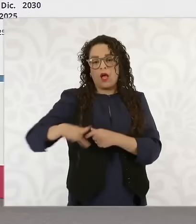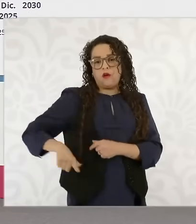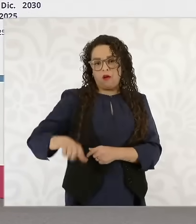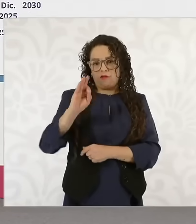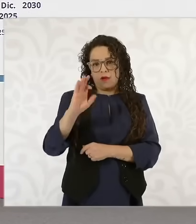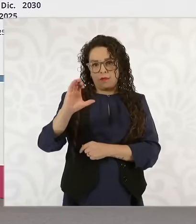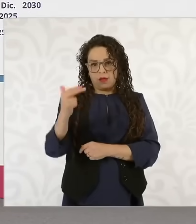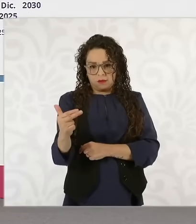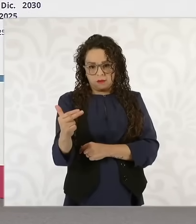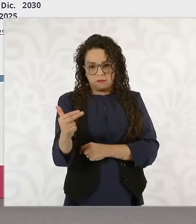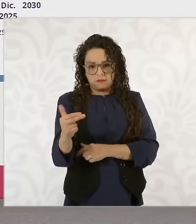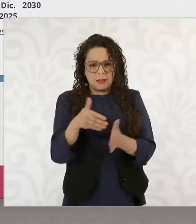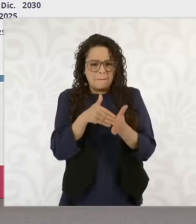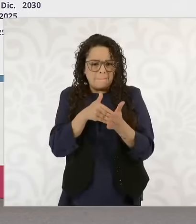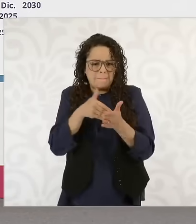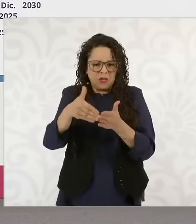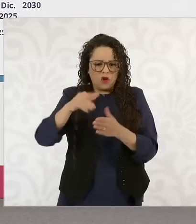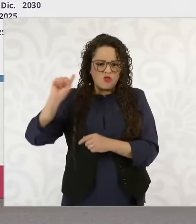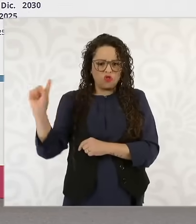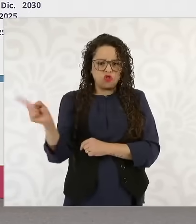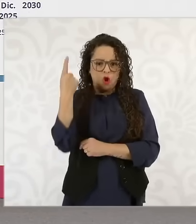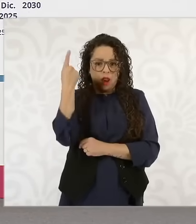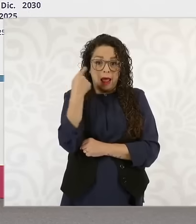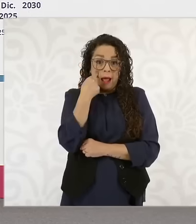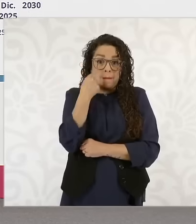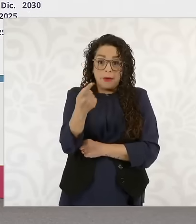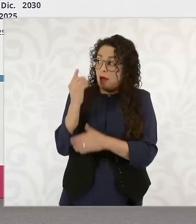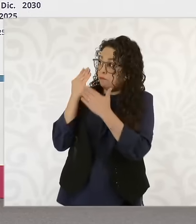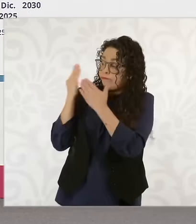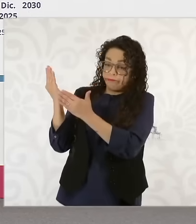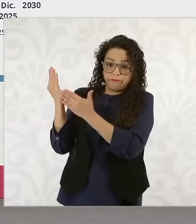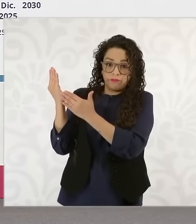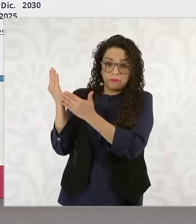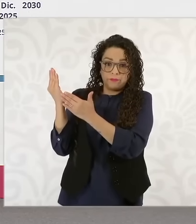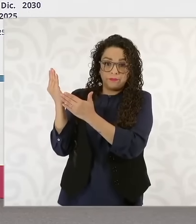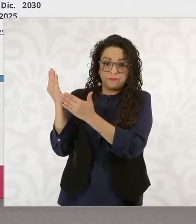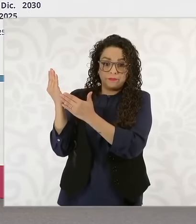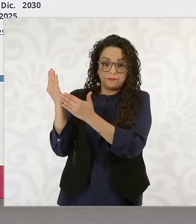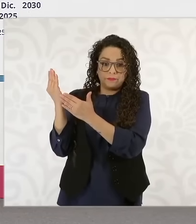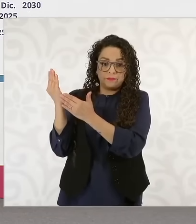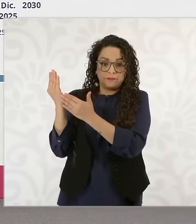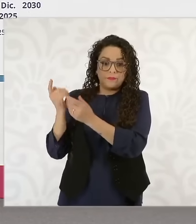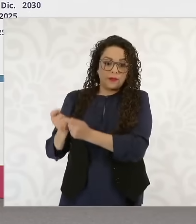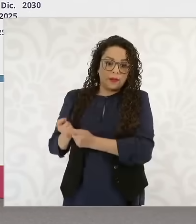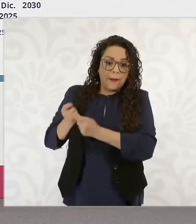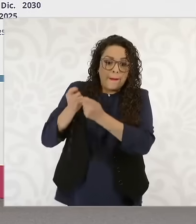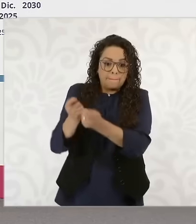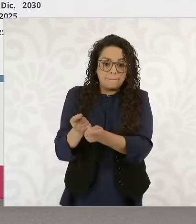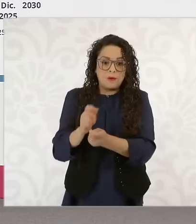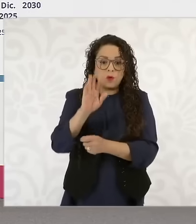Estos son millones de dólares. Recibe Pemex con 46,000 millones de dólares Calderón